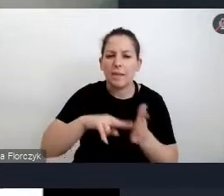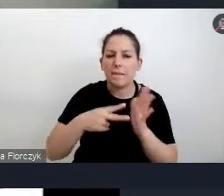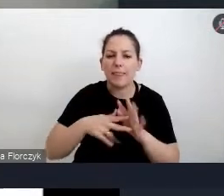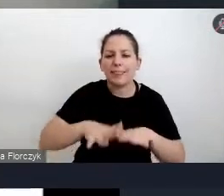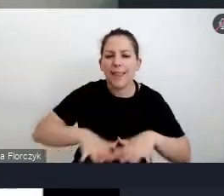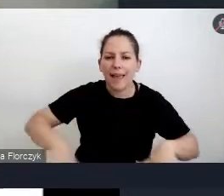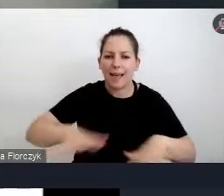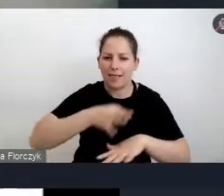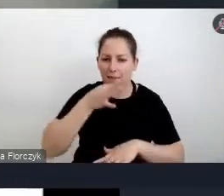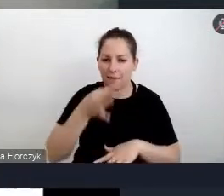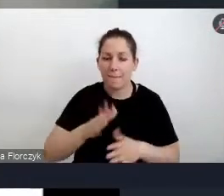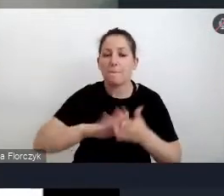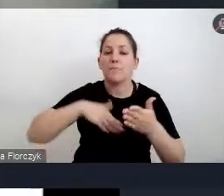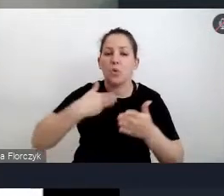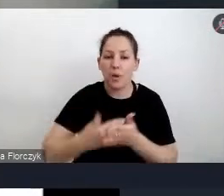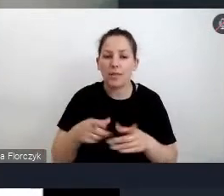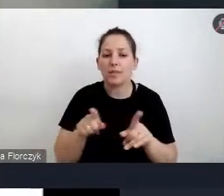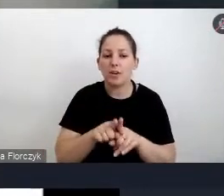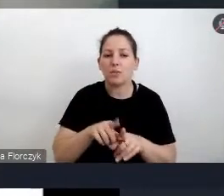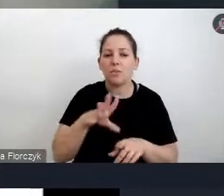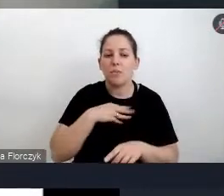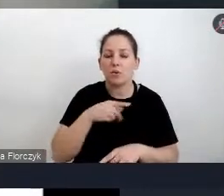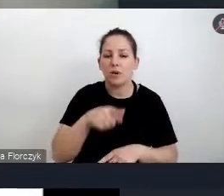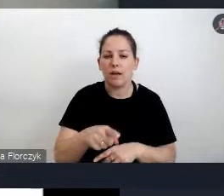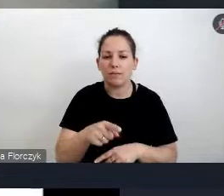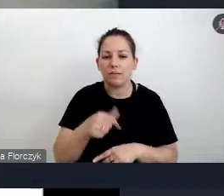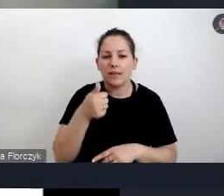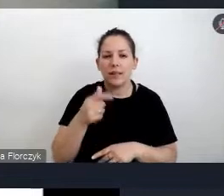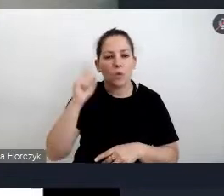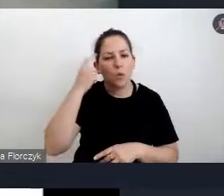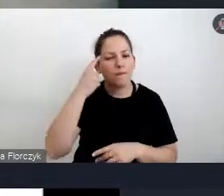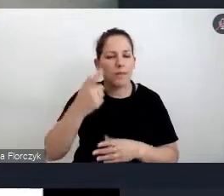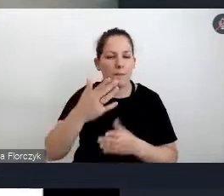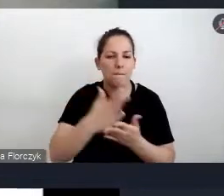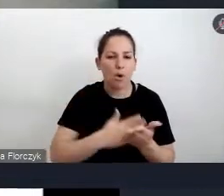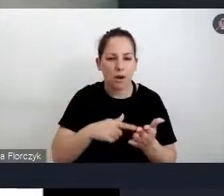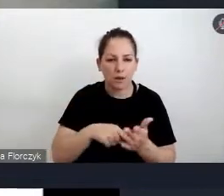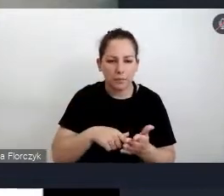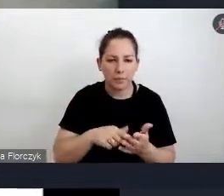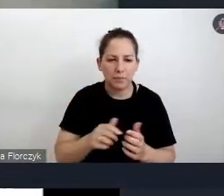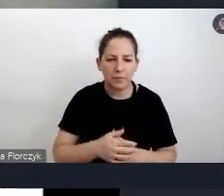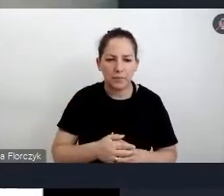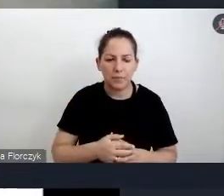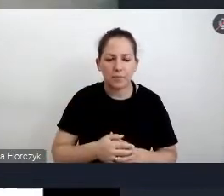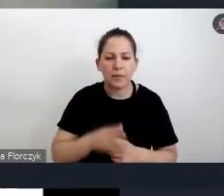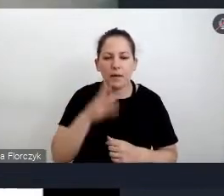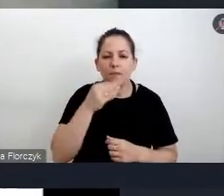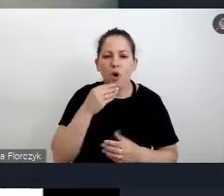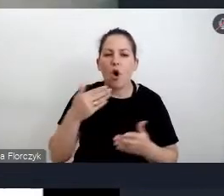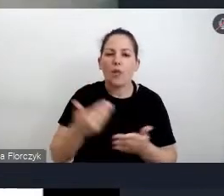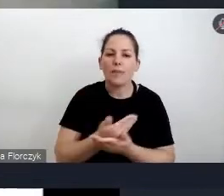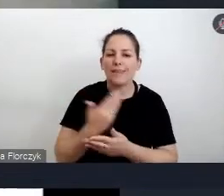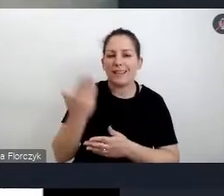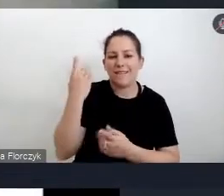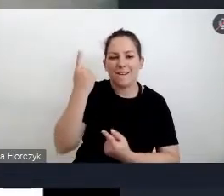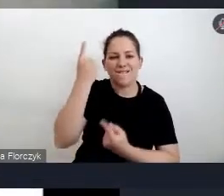Przykładem może być jeden z flagowych projektów Manresy, polegający na odnowieniu dawnej fabryki, Fabrica Nova,